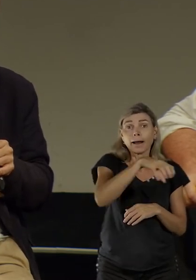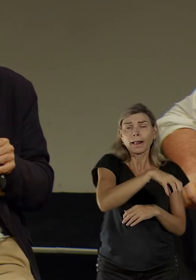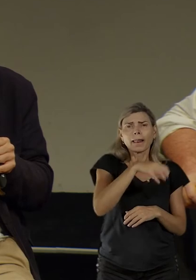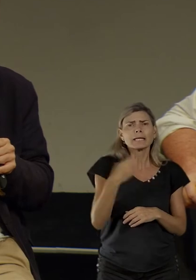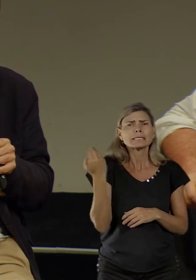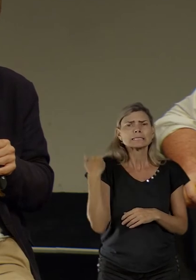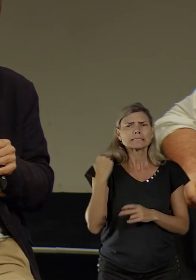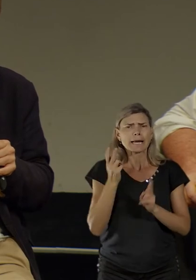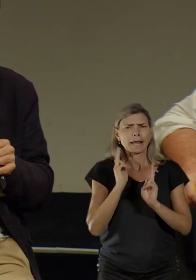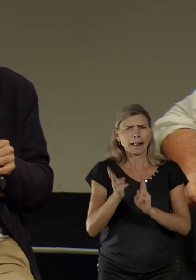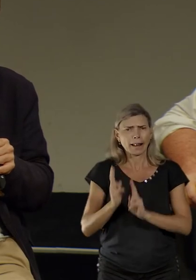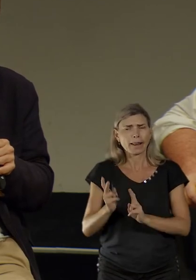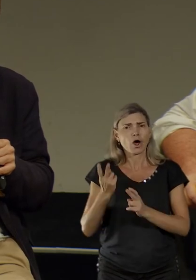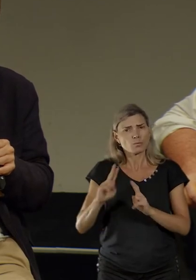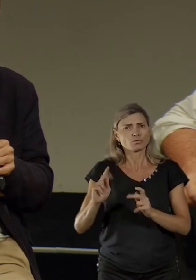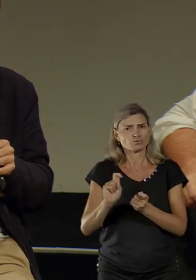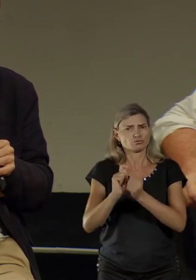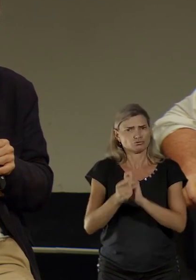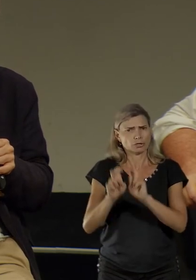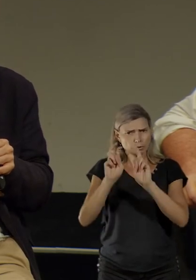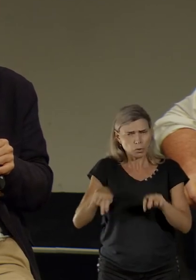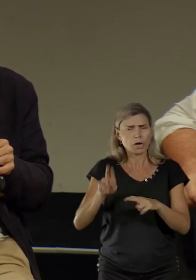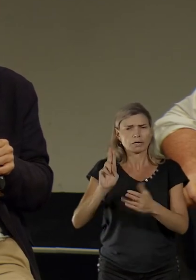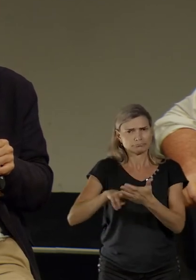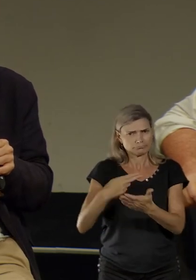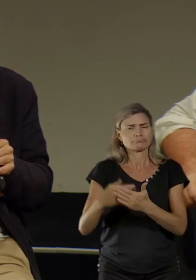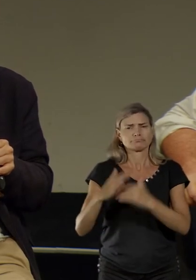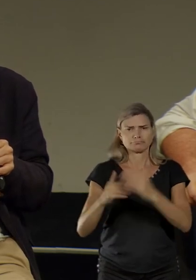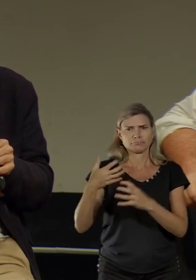tak malinko snížíme tlak v tom samotným středu, v té historické rezervaci.